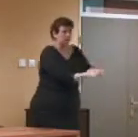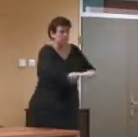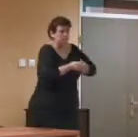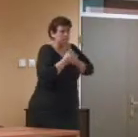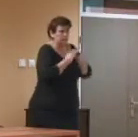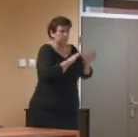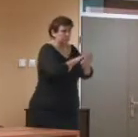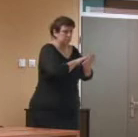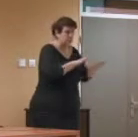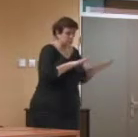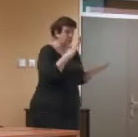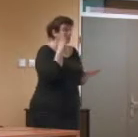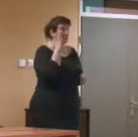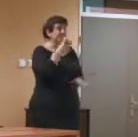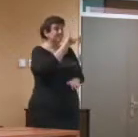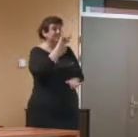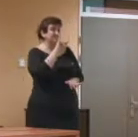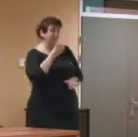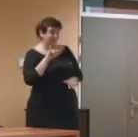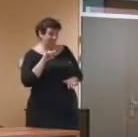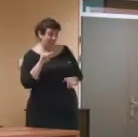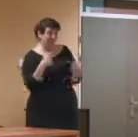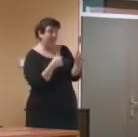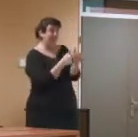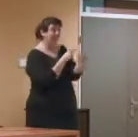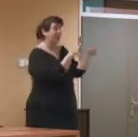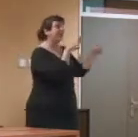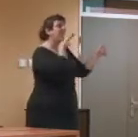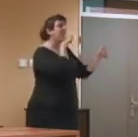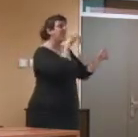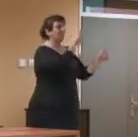Vicente Sanz era número dos de Zaplana, le obliga a dimitir